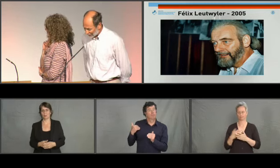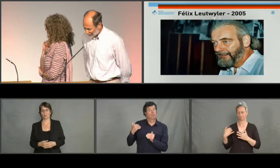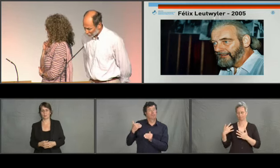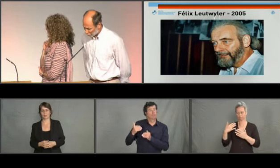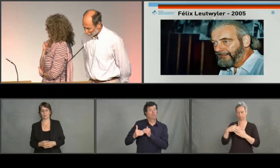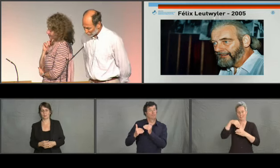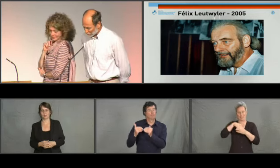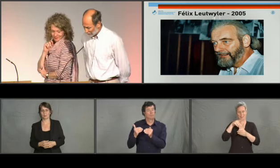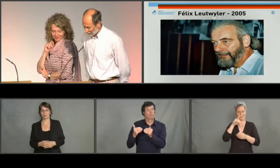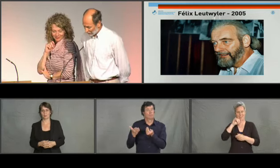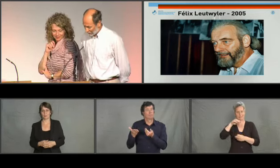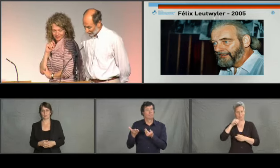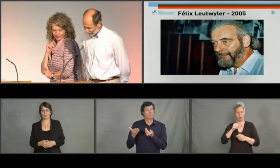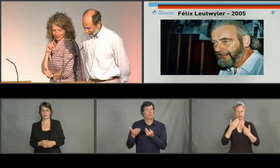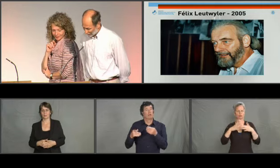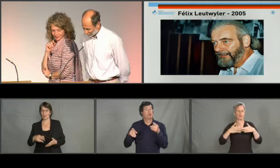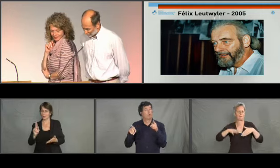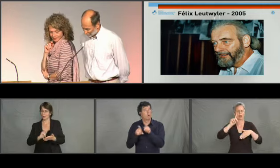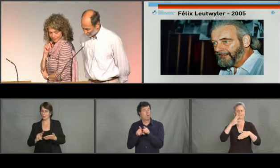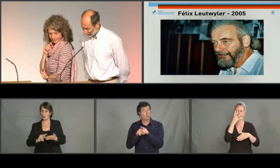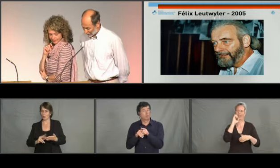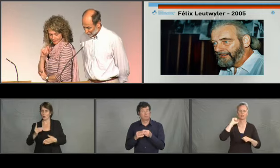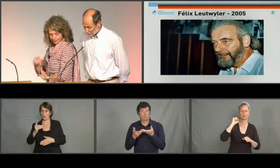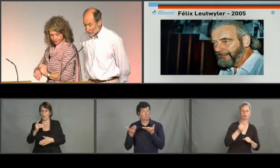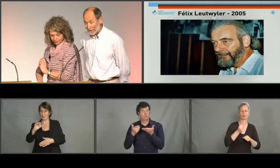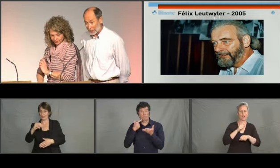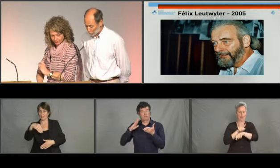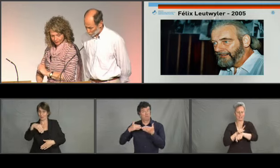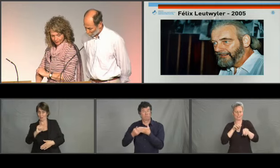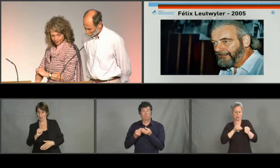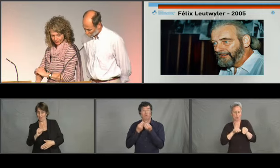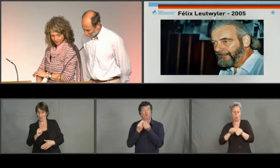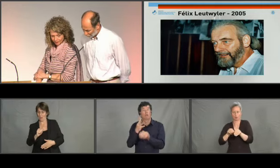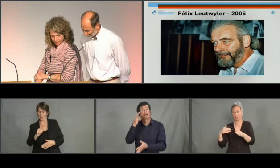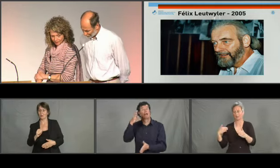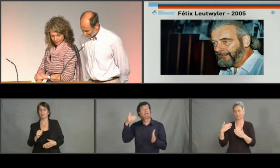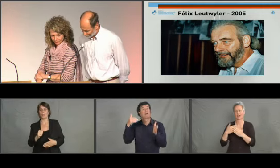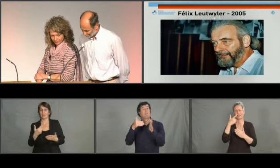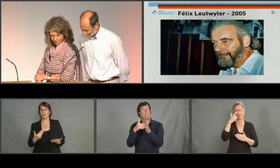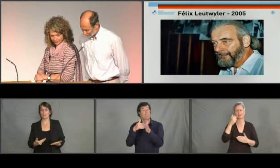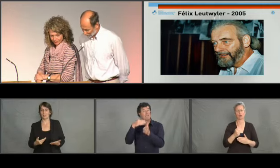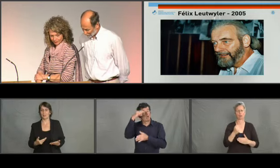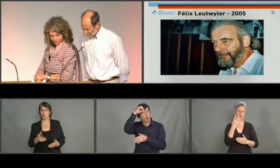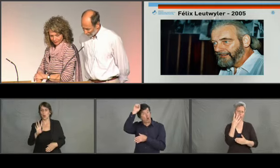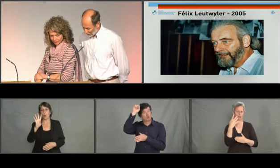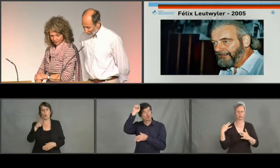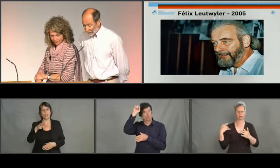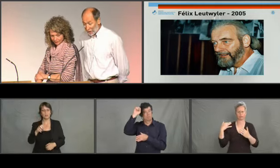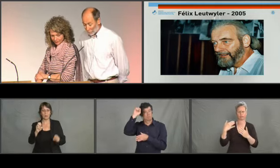Lektionen erteilt seit 2004.